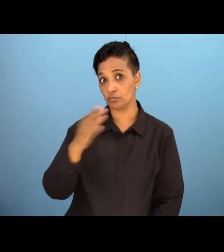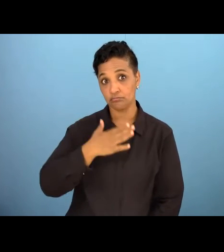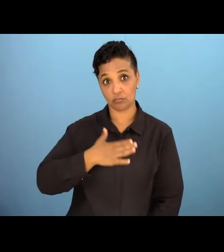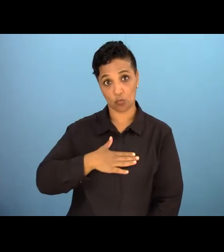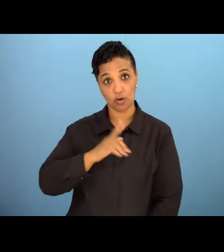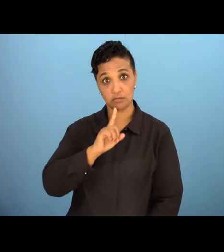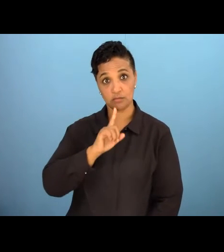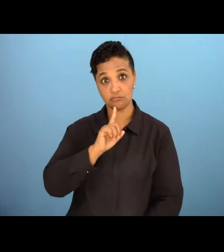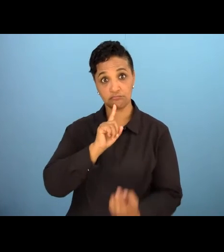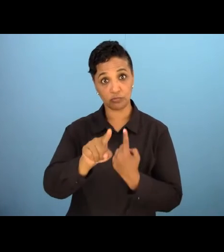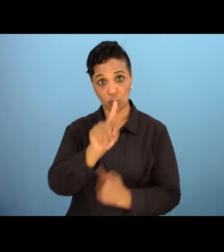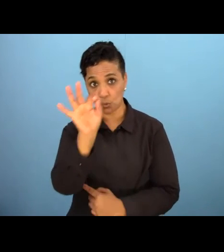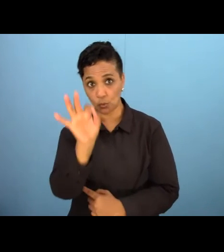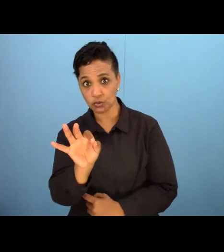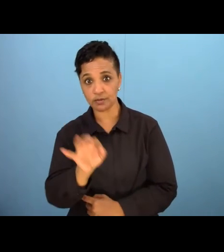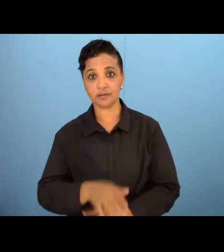¿Le gustaría contestar?